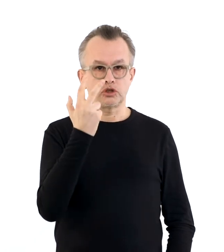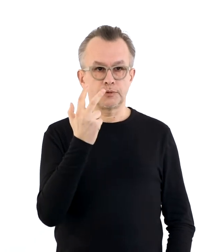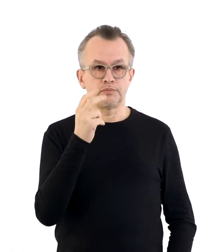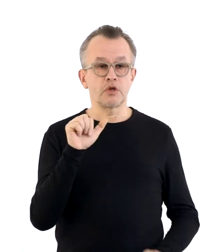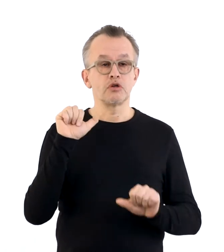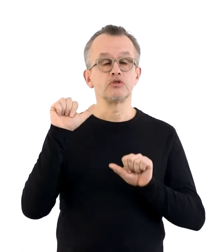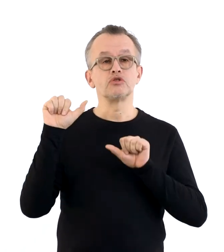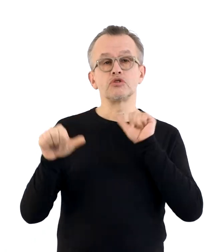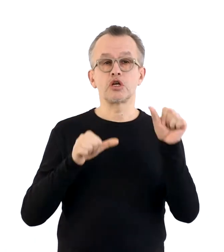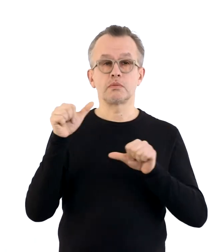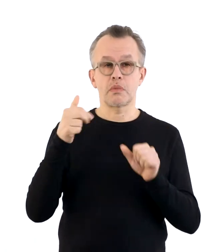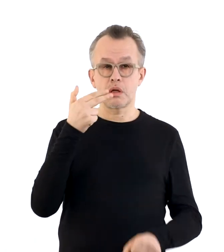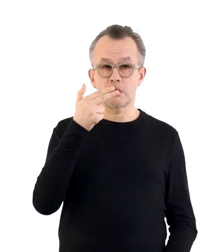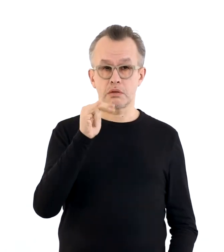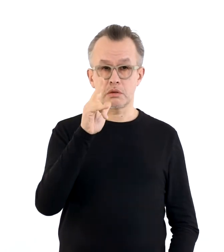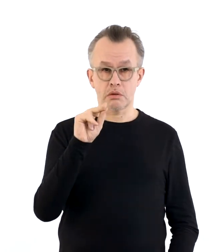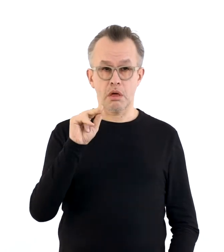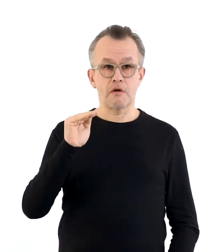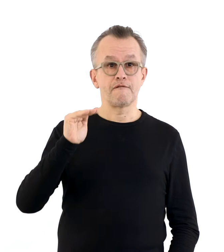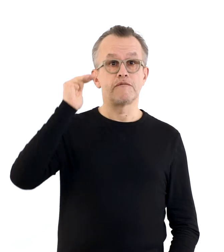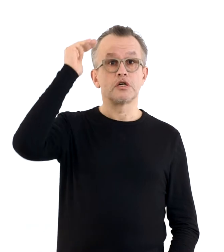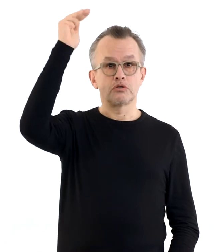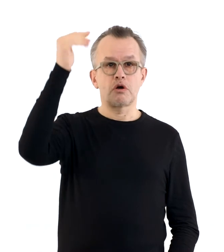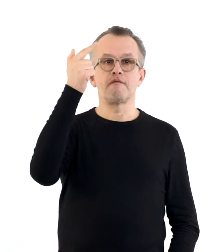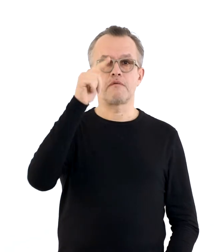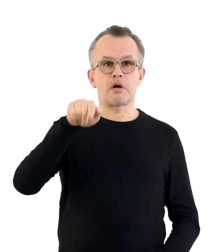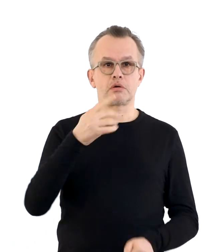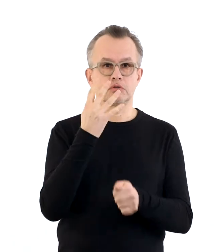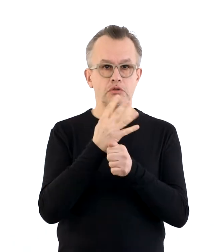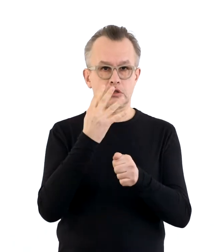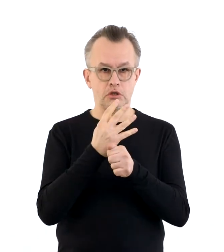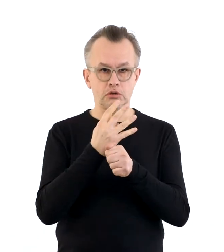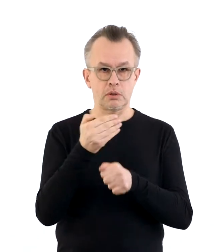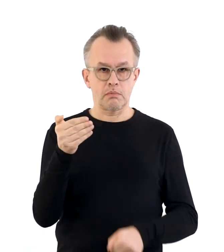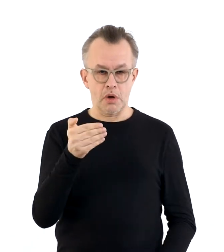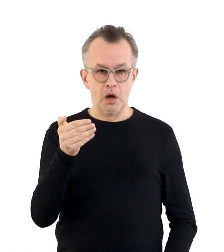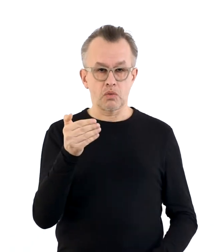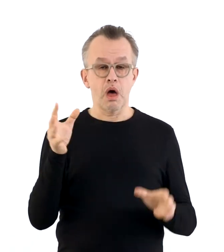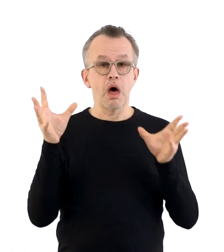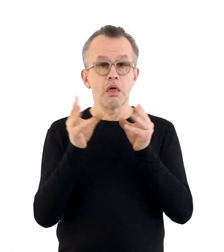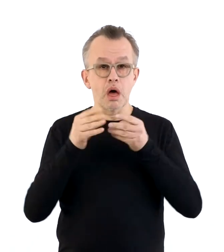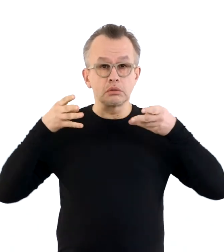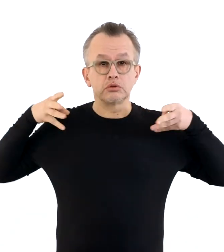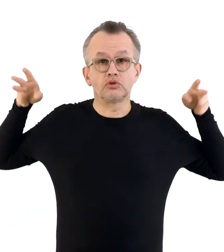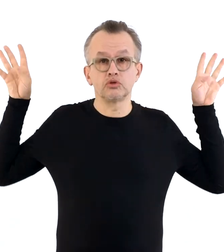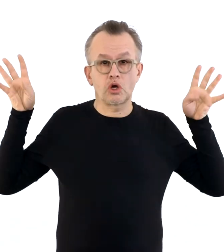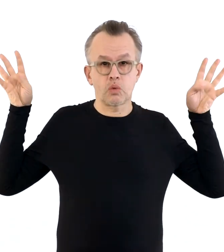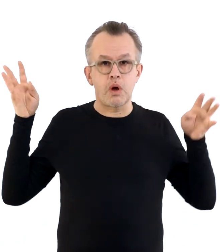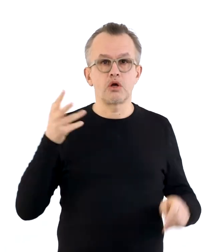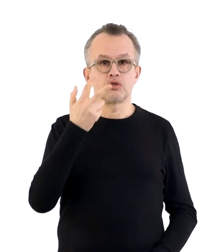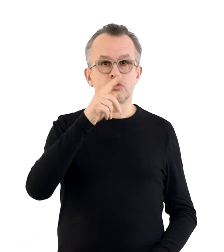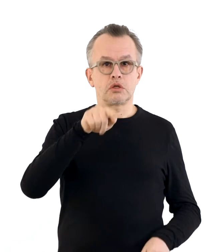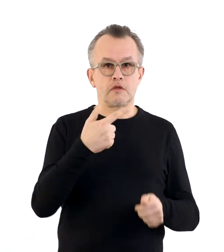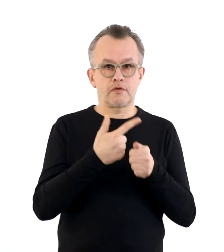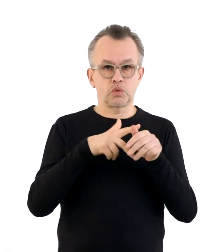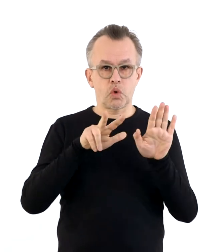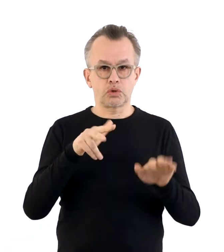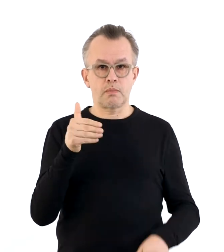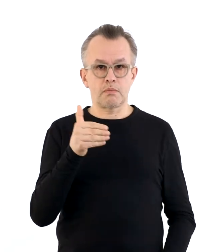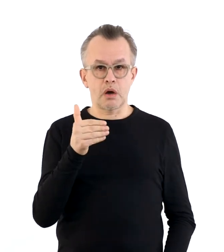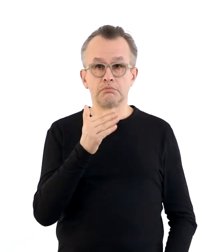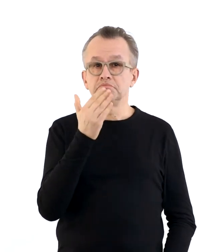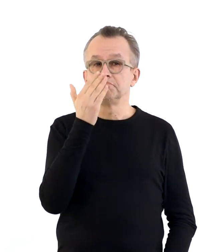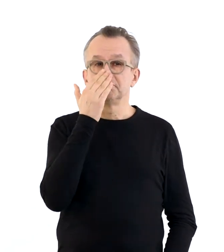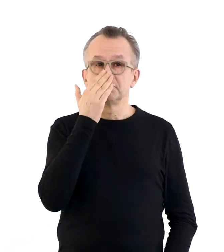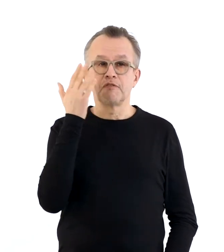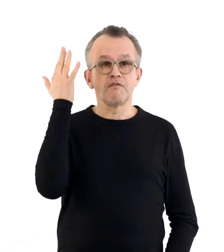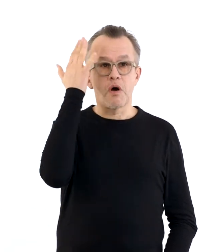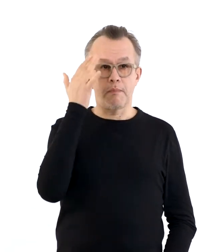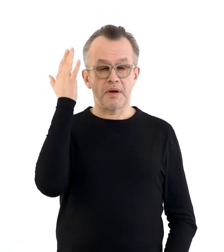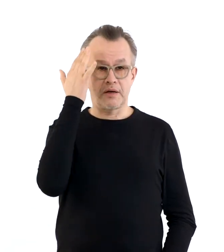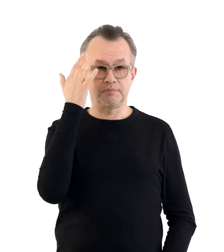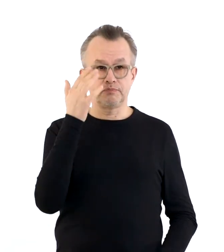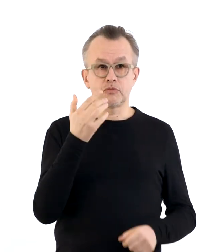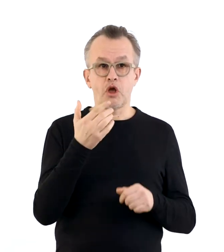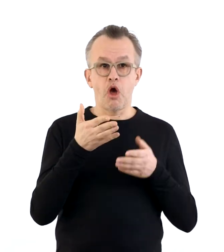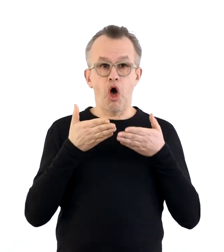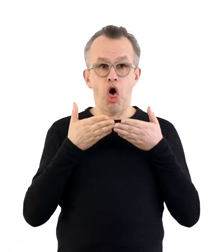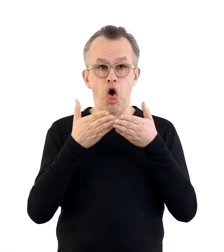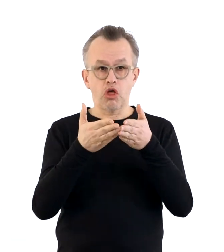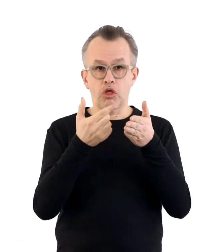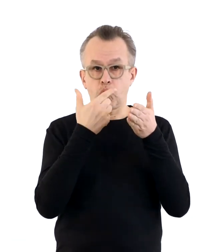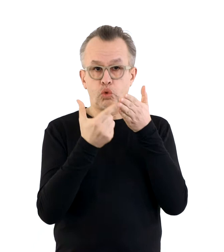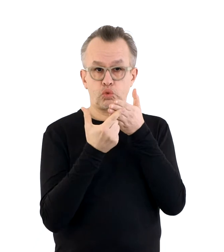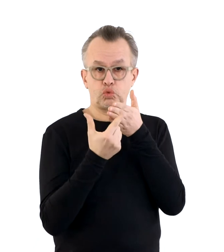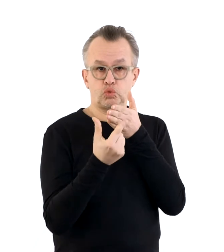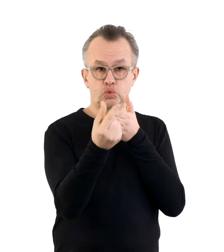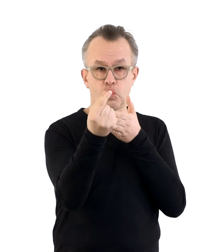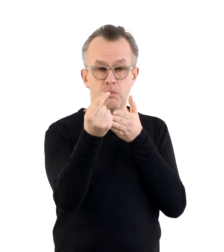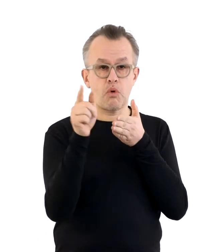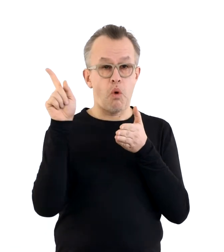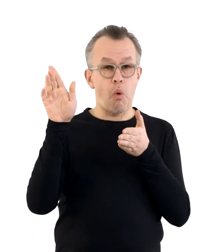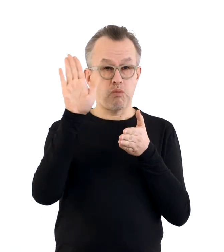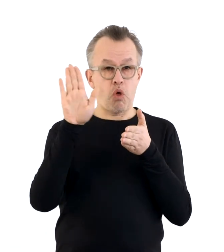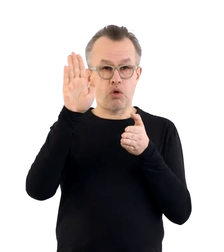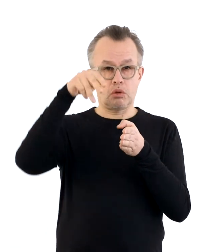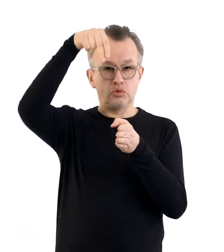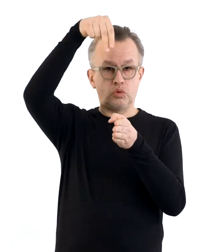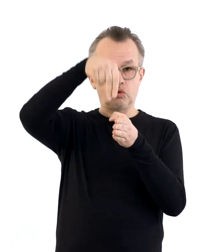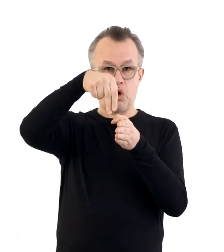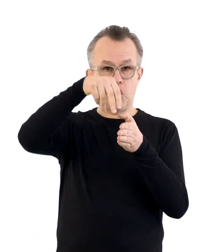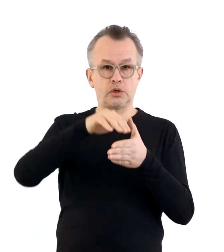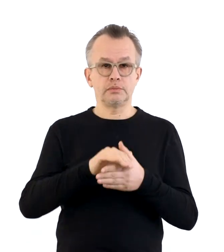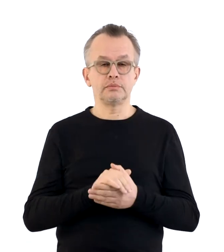Rzeźba Nike ma 2,40 m wysokości, a ze skrzydłami – 3,28 m i prawdopodobnie wyobrażała boginię stojącą na dziobie okrętu.